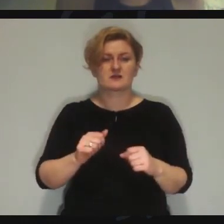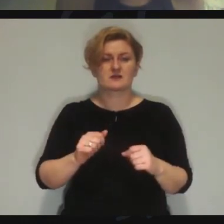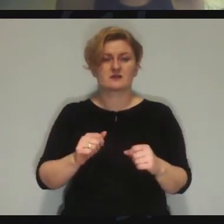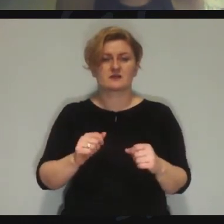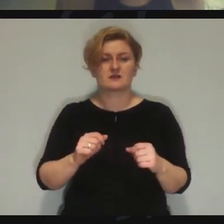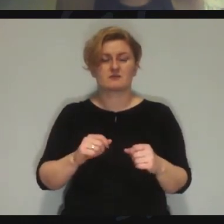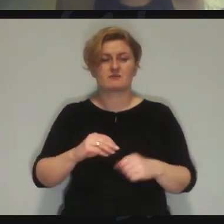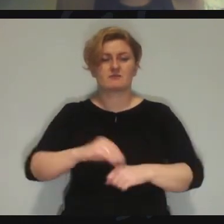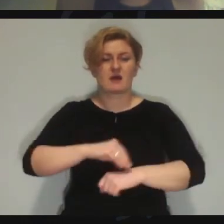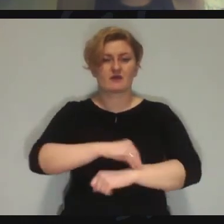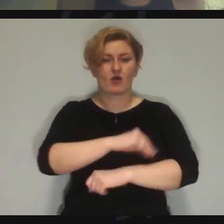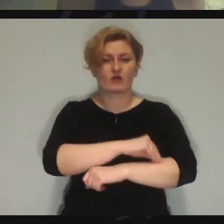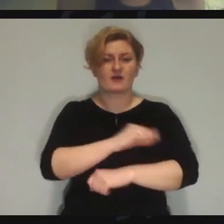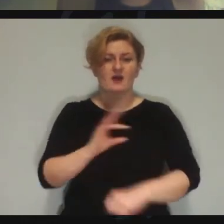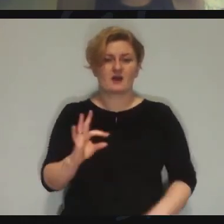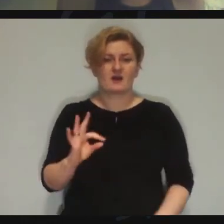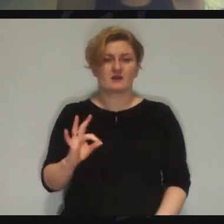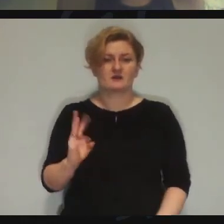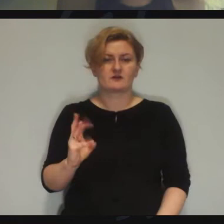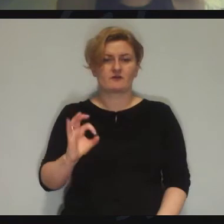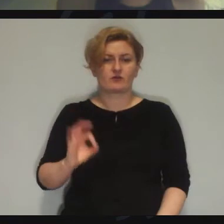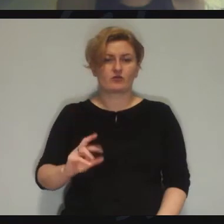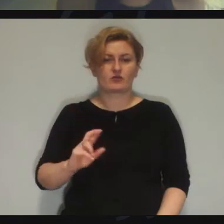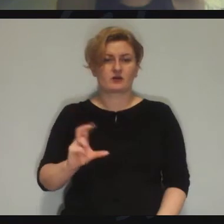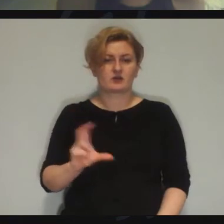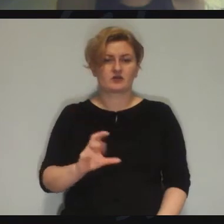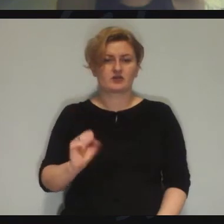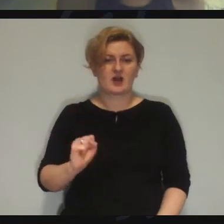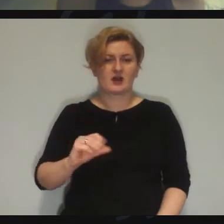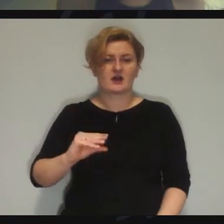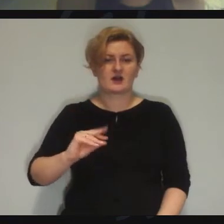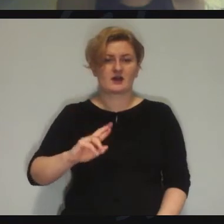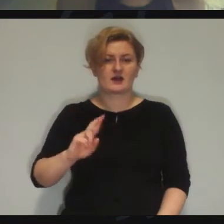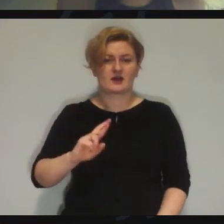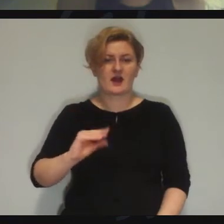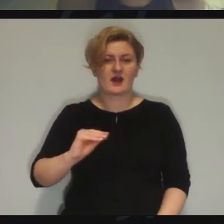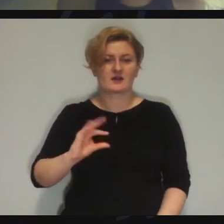Mam nadzieje, że uda nam się doprowadzić do końca badania, że zostaną one opublikowane